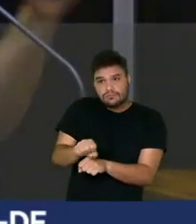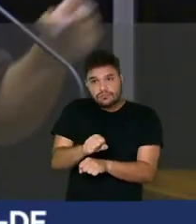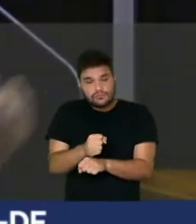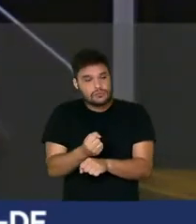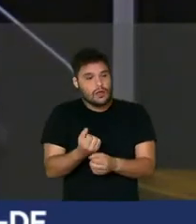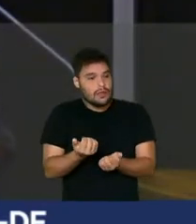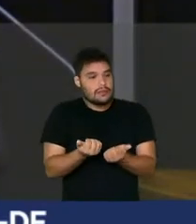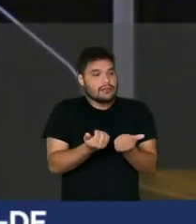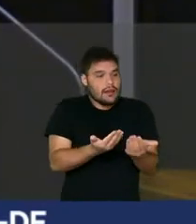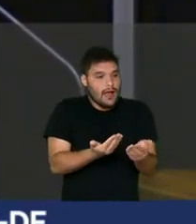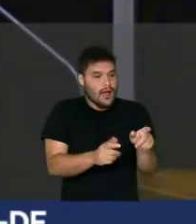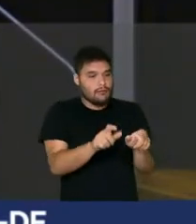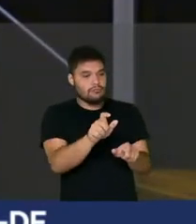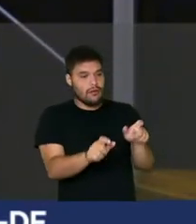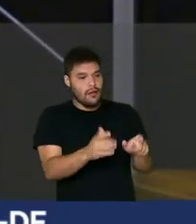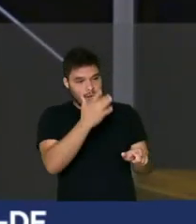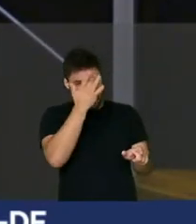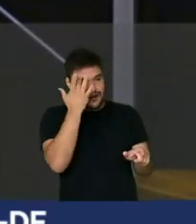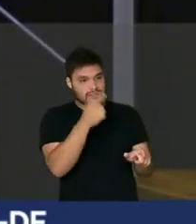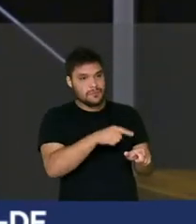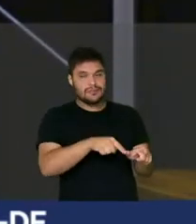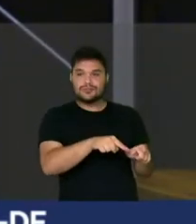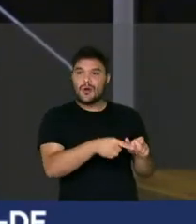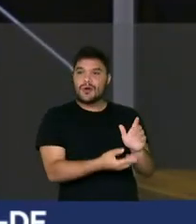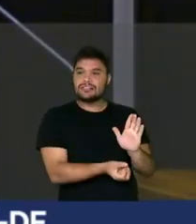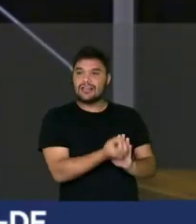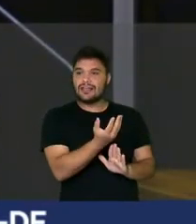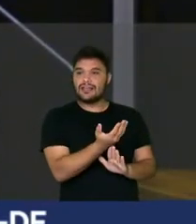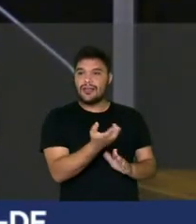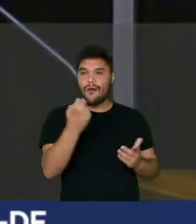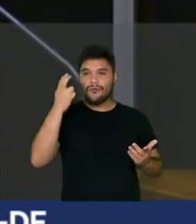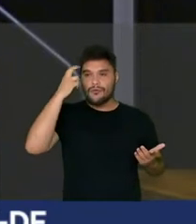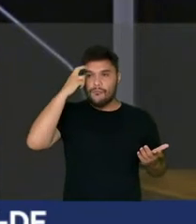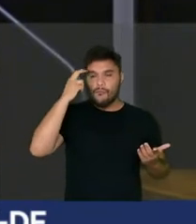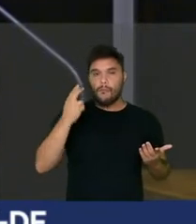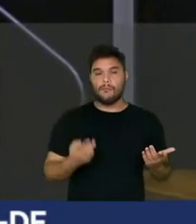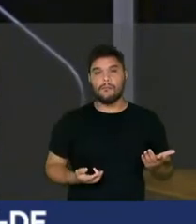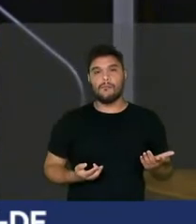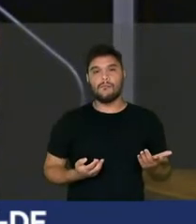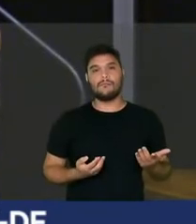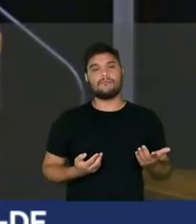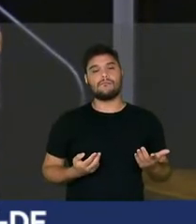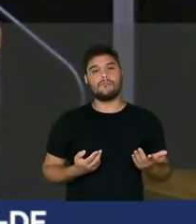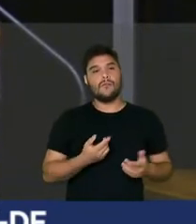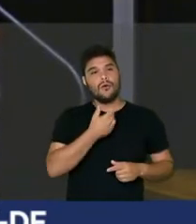ESTÃO NO UTILIZADOS. RECURSOS NO FUNDO DE CULTURA PARA QUE POSSAM CHEGAR EM QUEM FAZ CULTURA, PARA QUE POSSAM